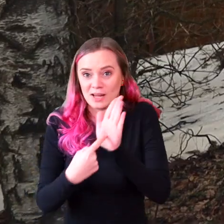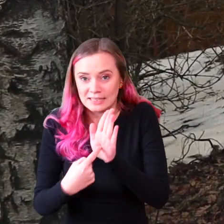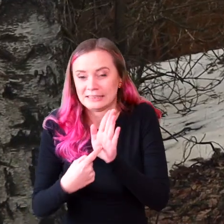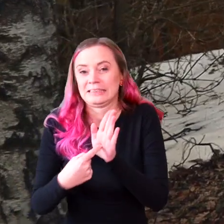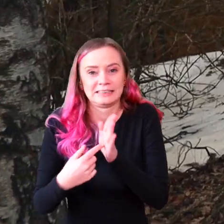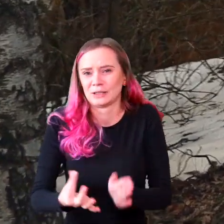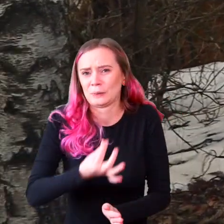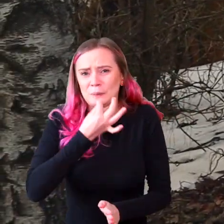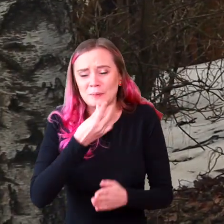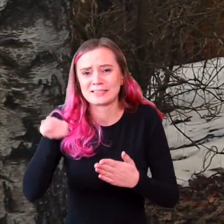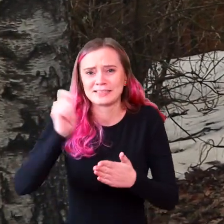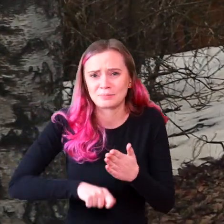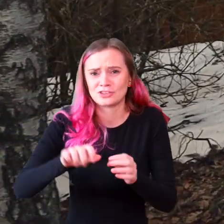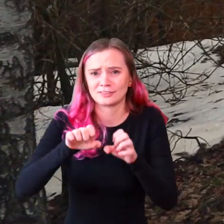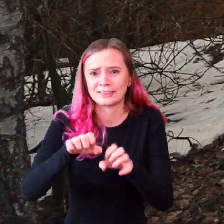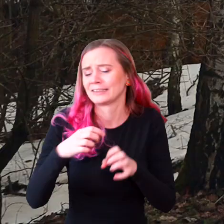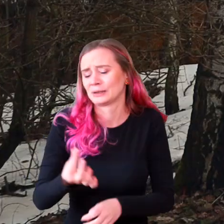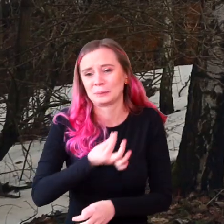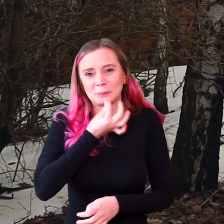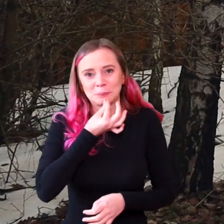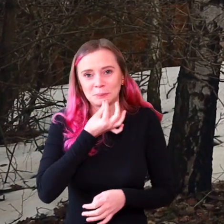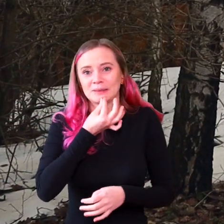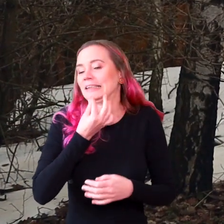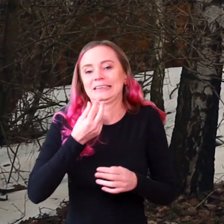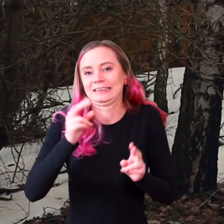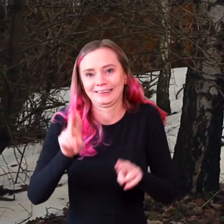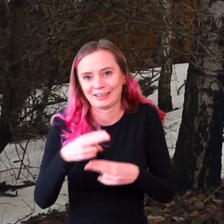Tak ne! Nemůžete... Ono je to zamčené...